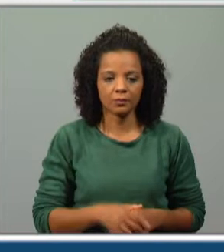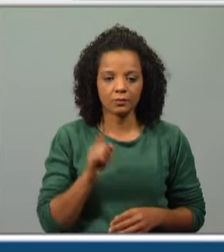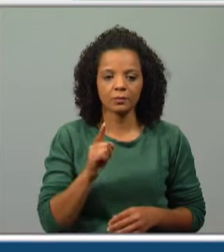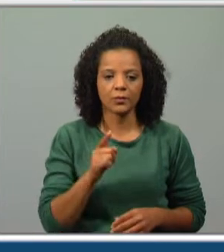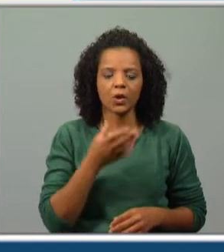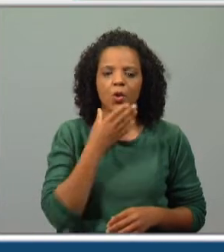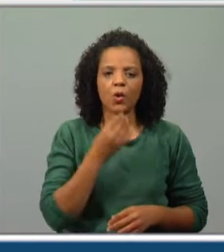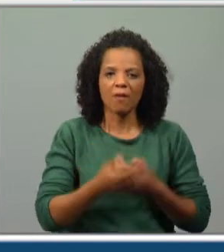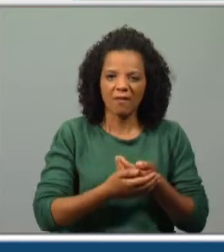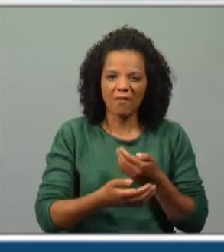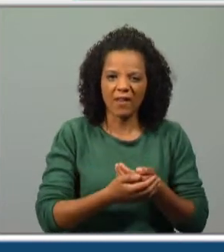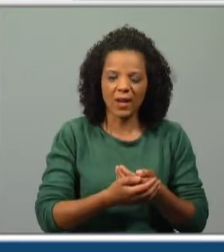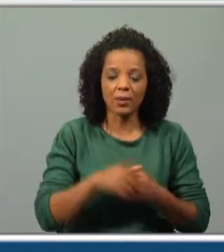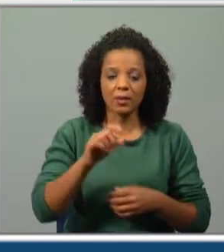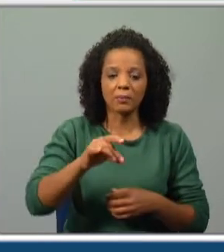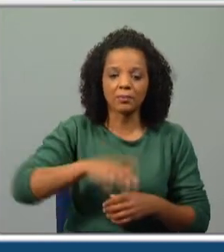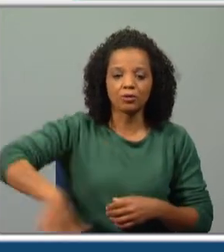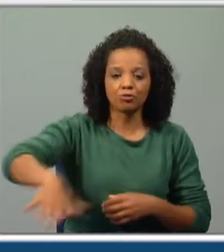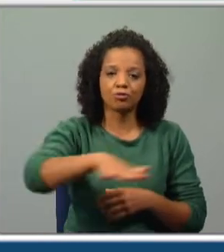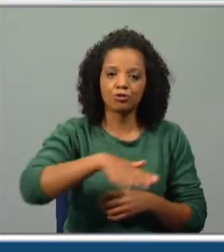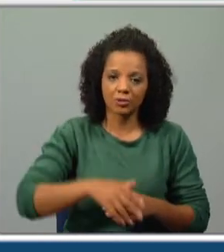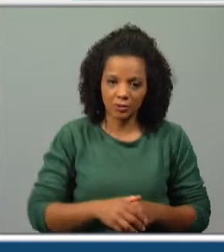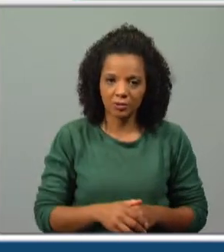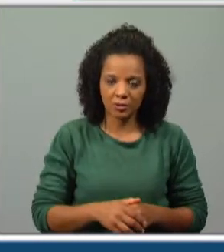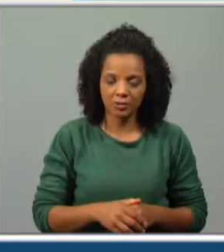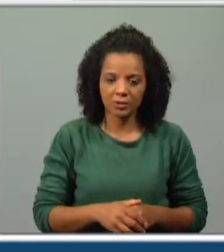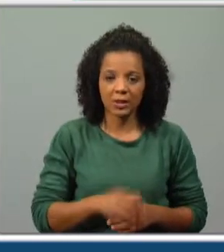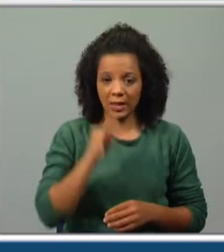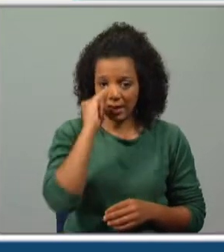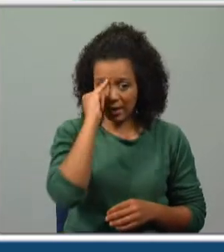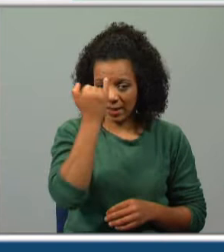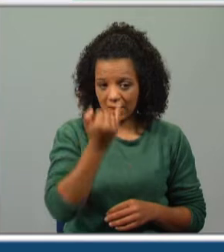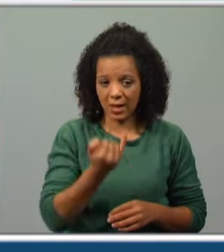Nobre e temos a localização espacial a Índia 貴族和我們有空間位置印度